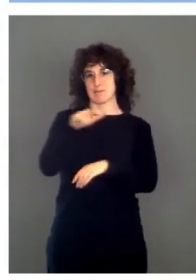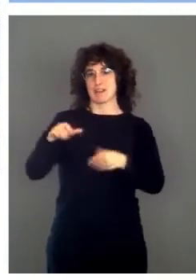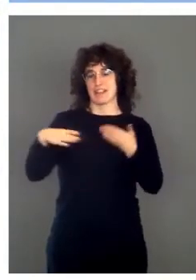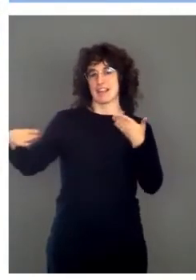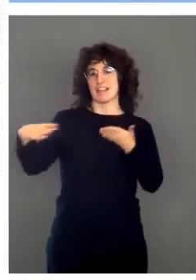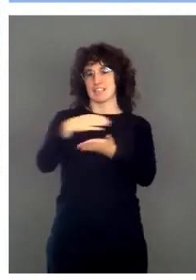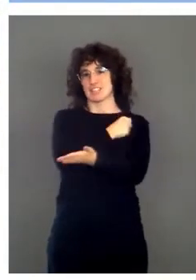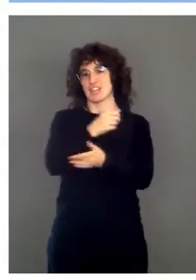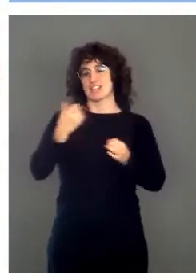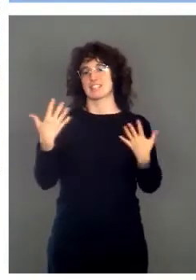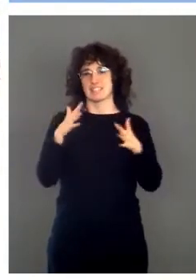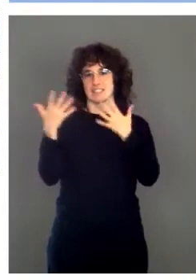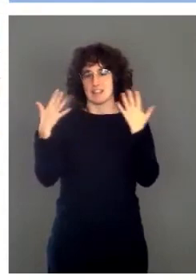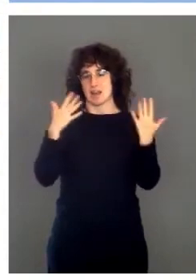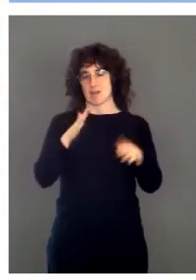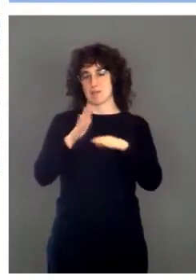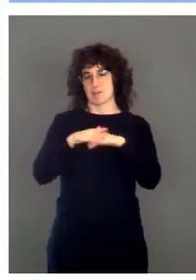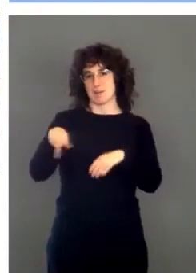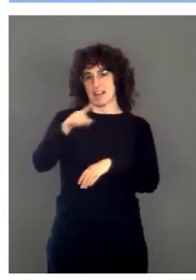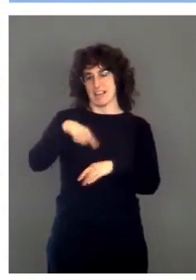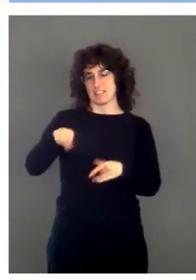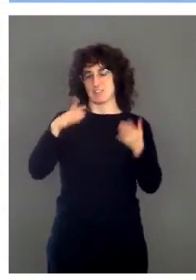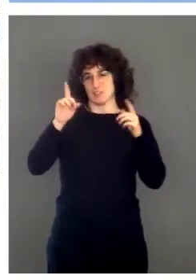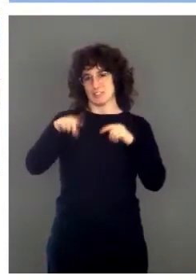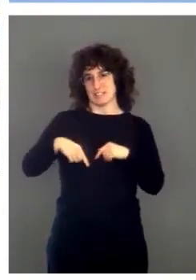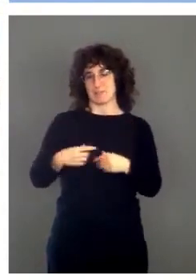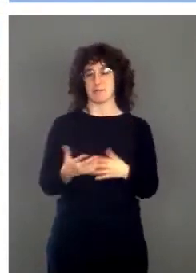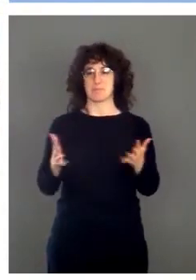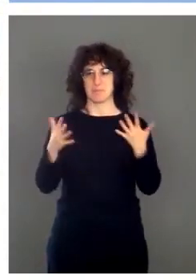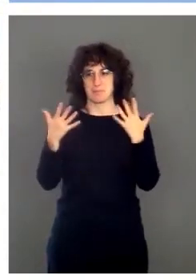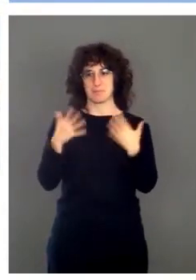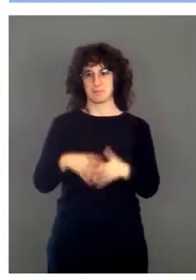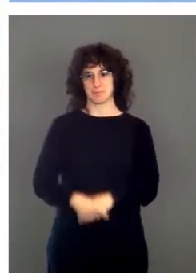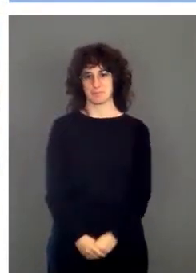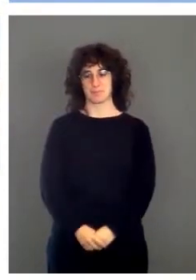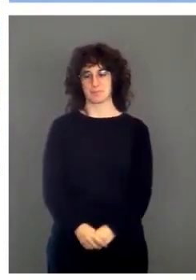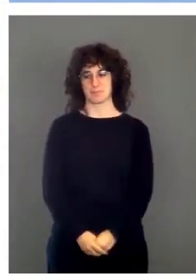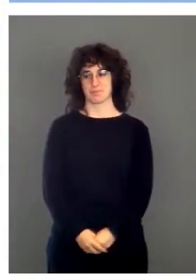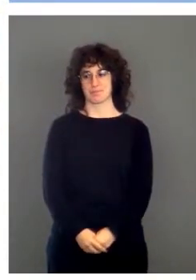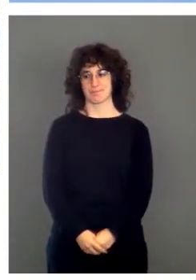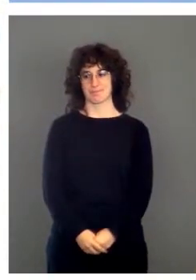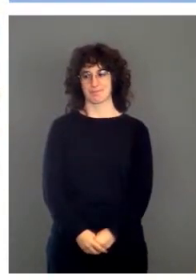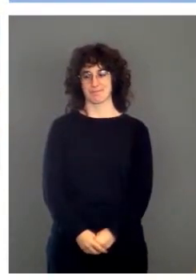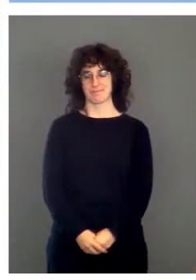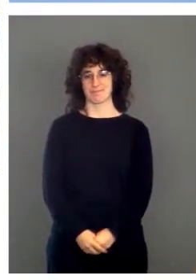No me quiero olvidar